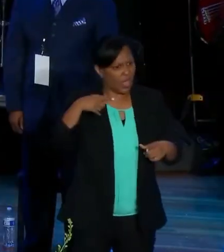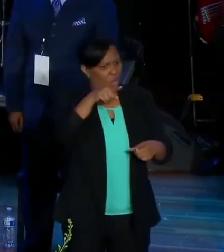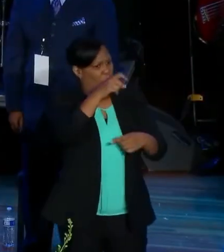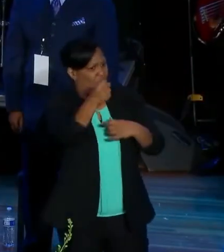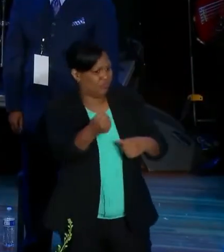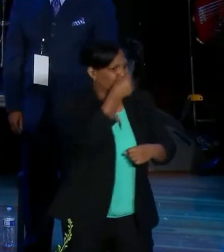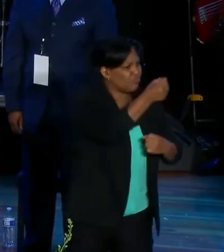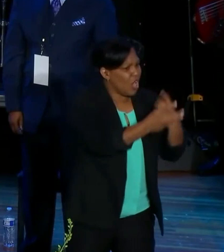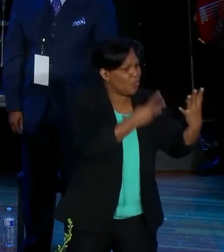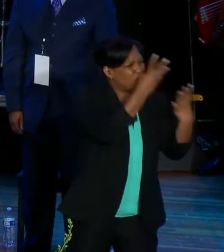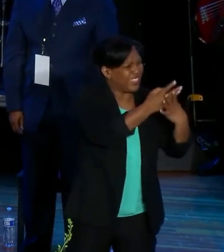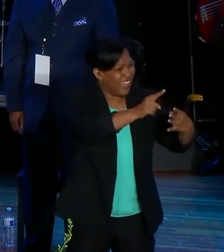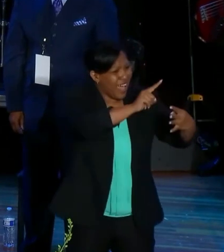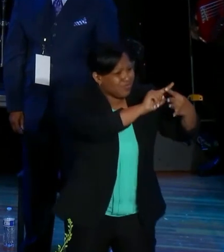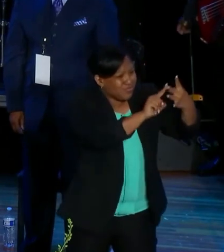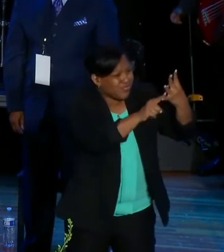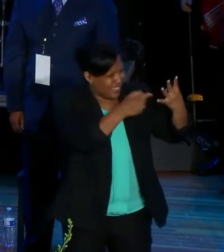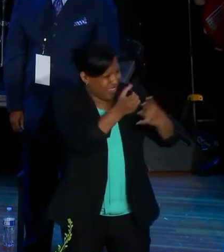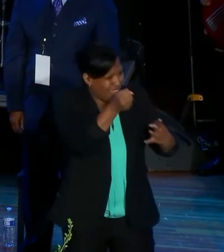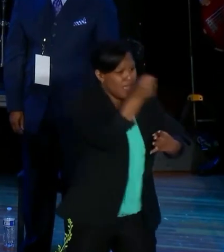Detta är tiden. Vi kommer inte att sluta